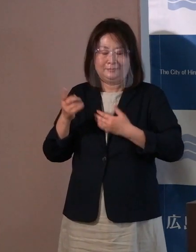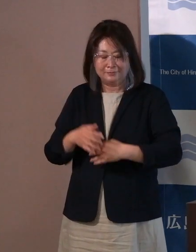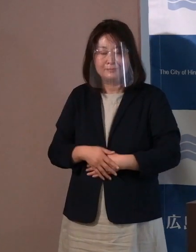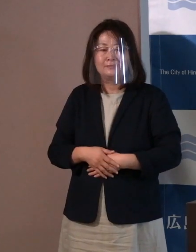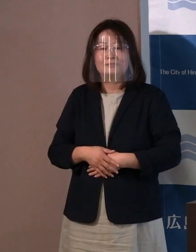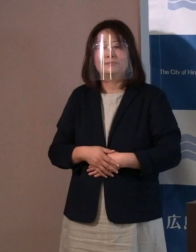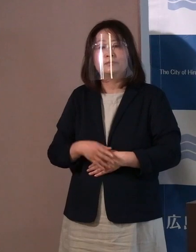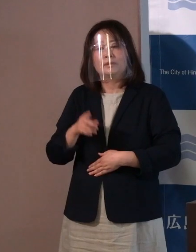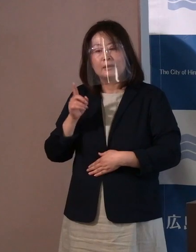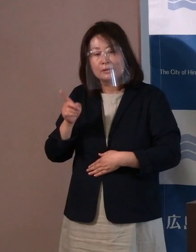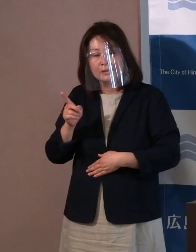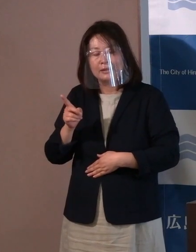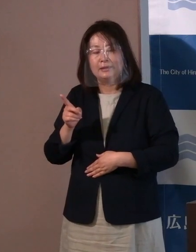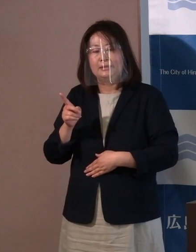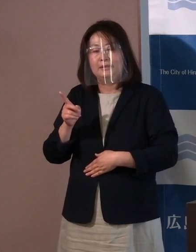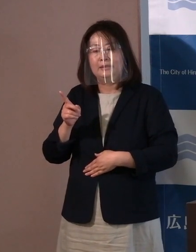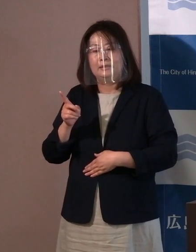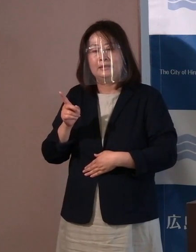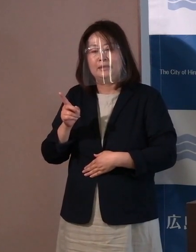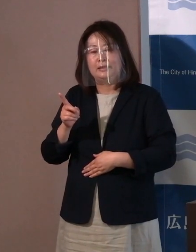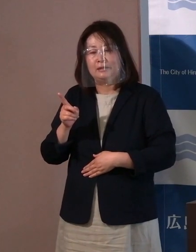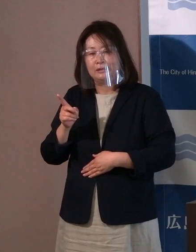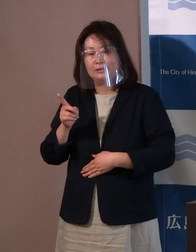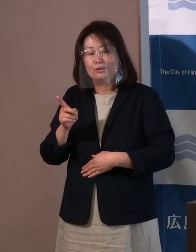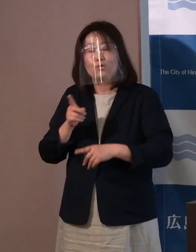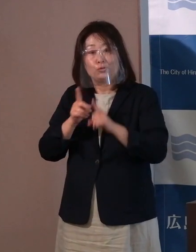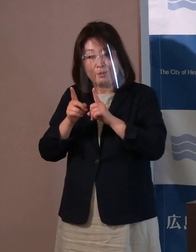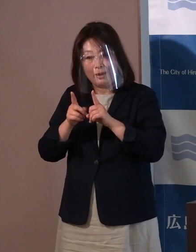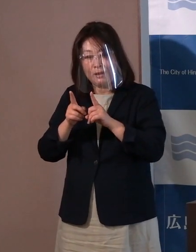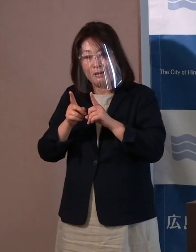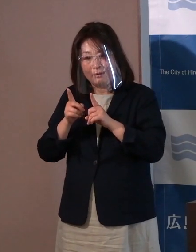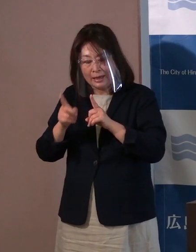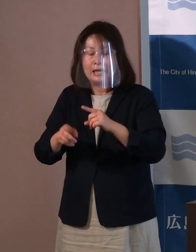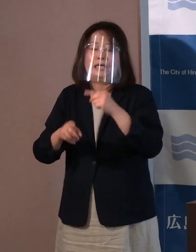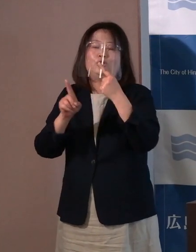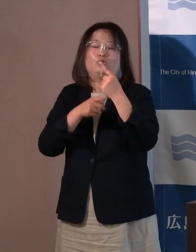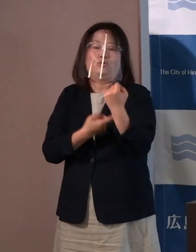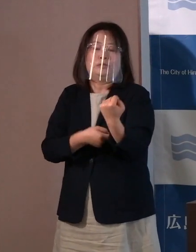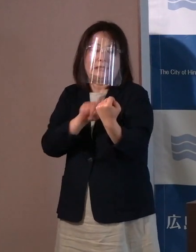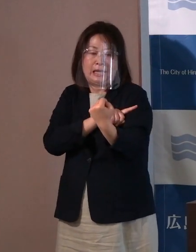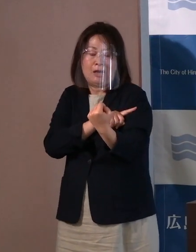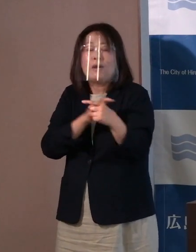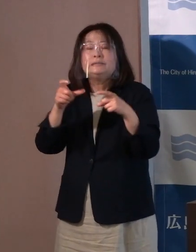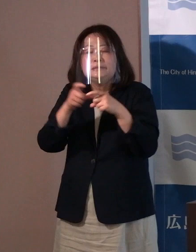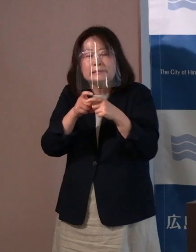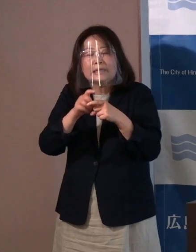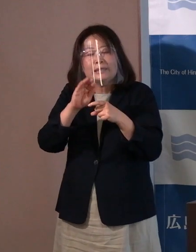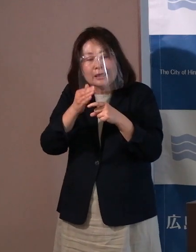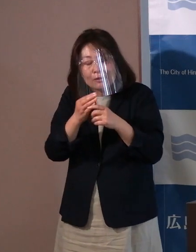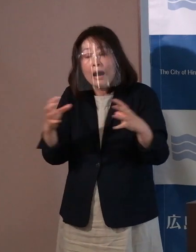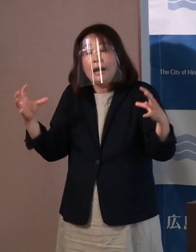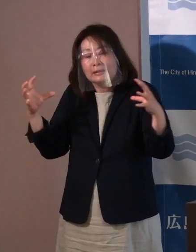一人の力は小さいけれども 集まれば大丈夫だと｡ そういった趣旨のことを言われました｡